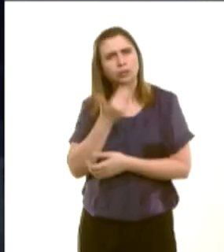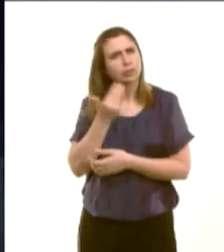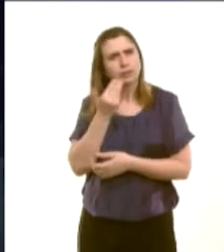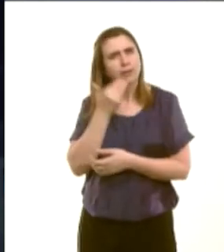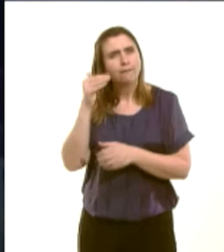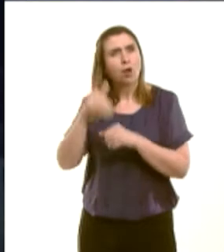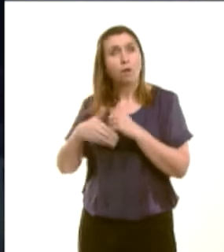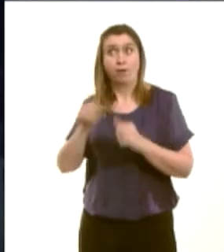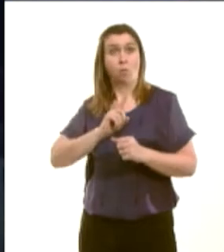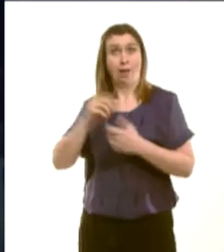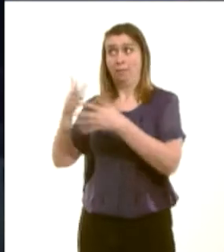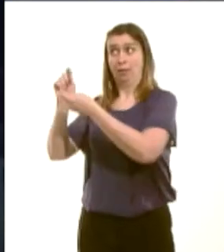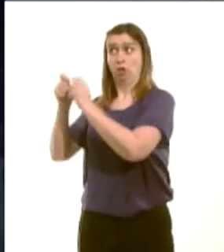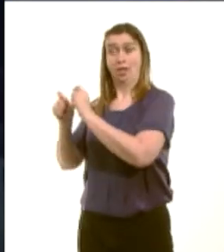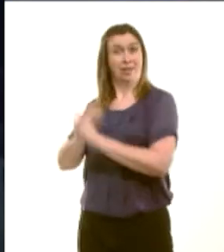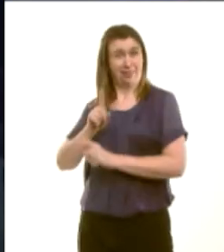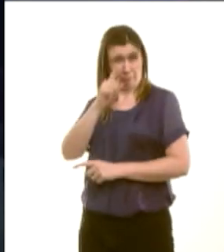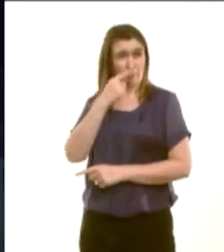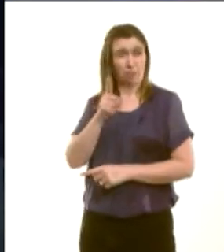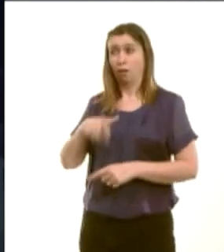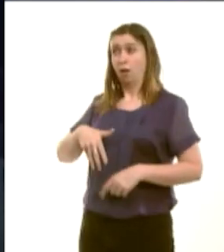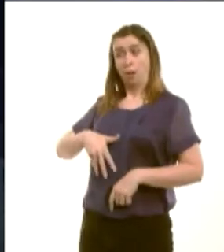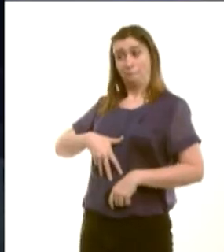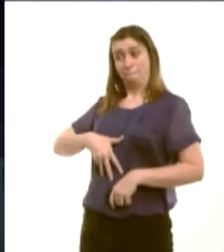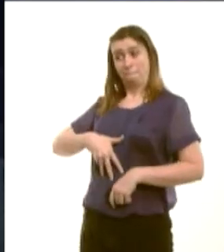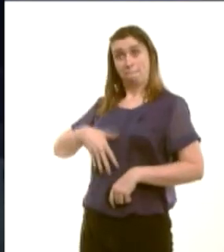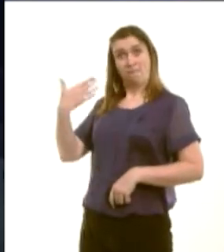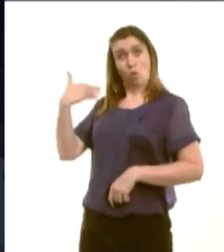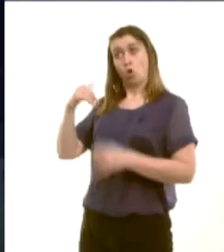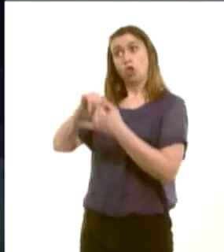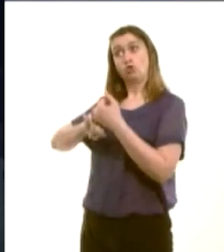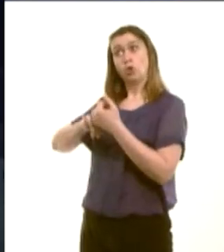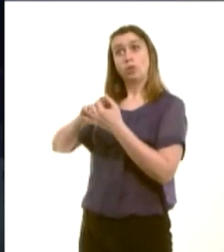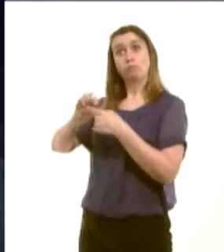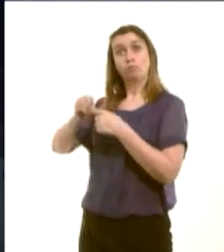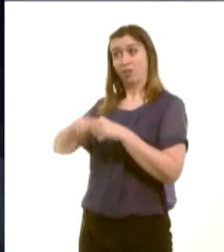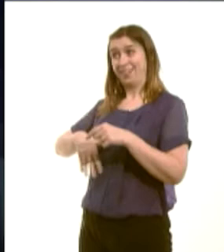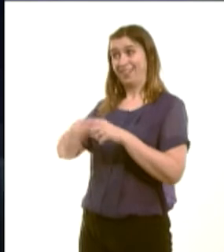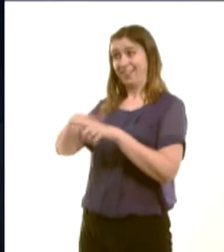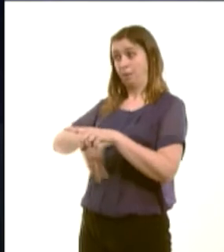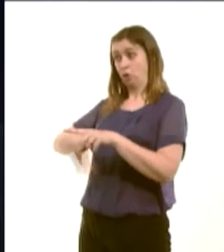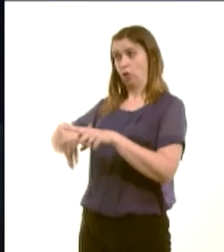eu trosglwyddo oír Amwythig i Telford. Hefyd, maeír ffaith nad yw bwrdd iechyd Betsi Cadwaladr